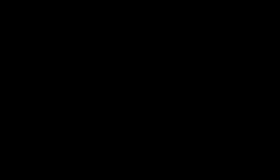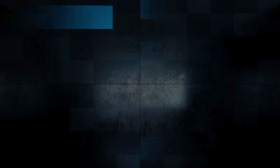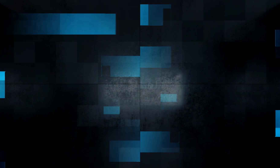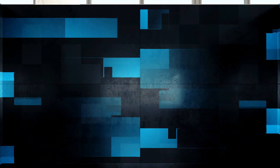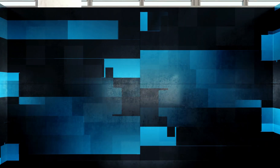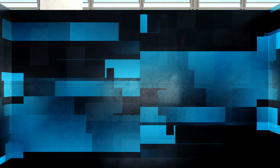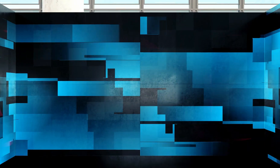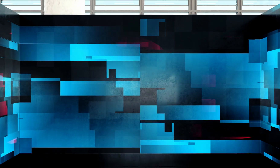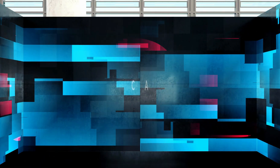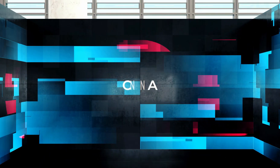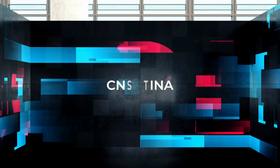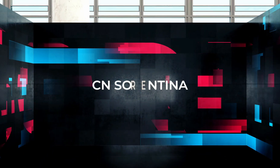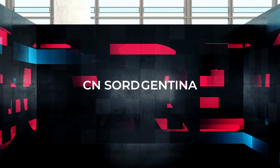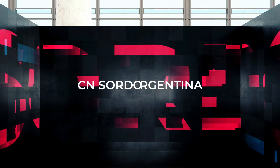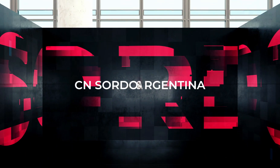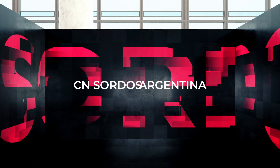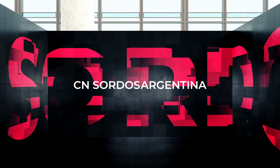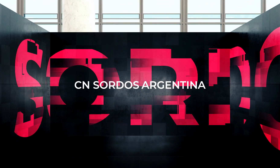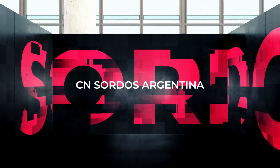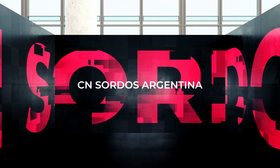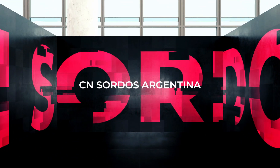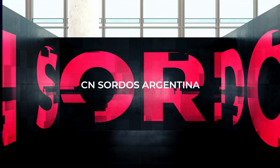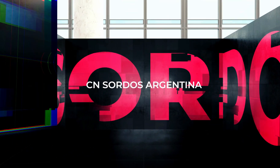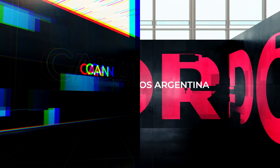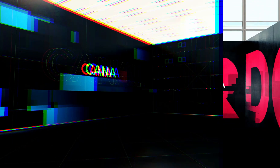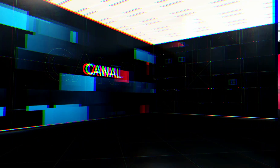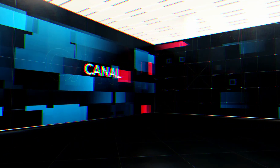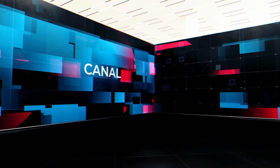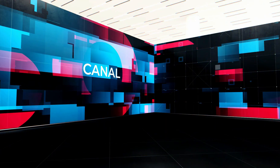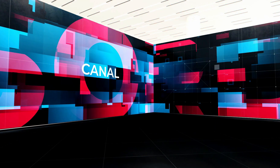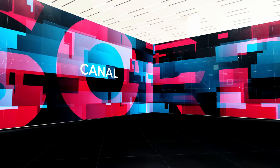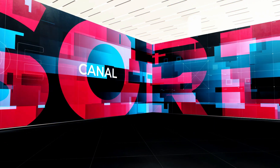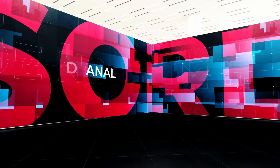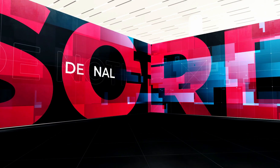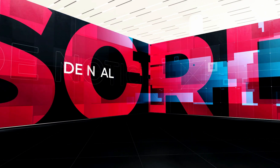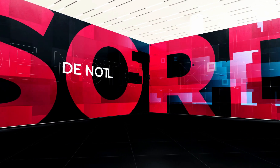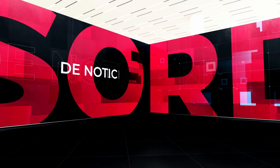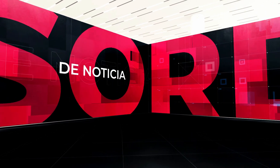[Música]